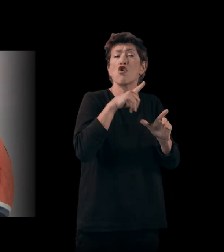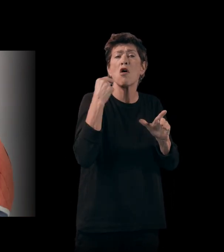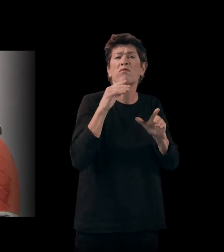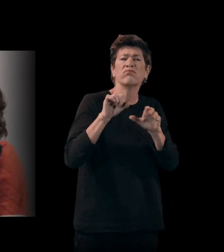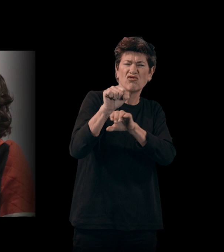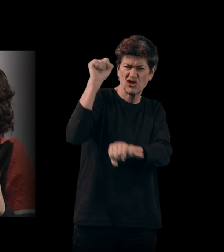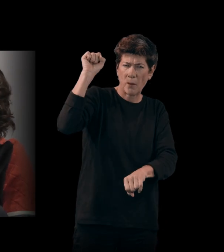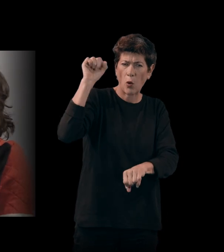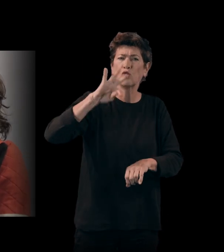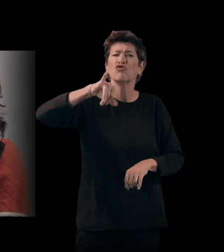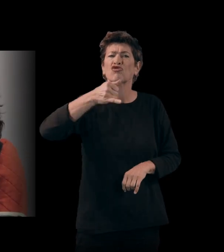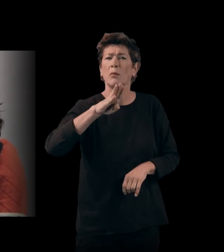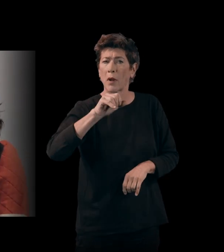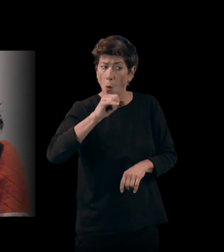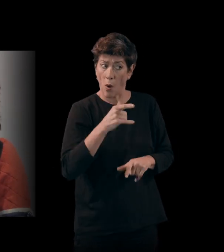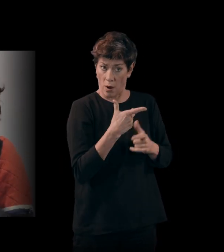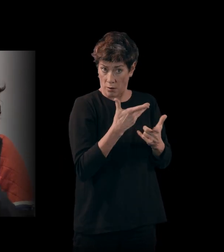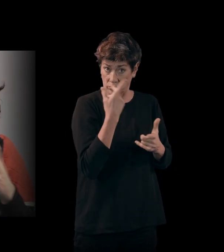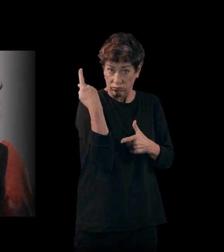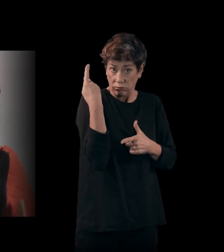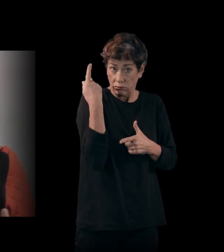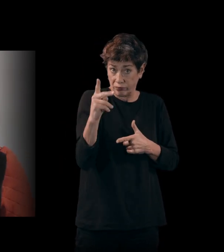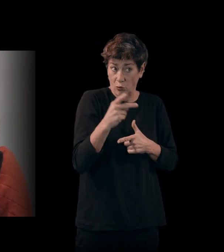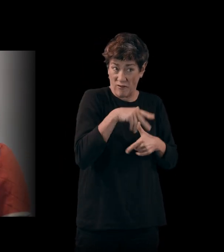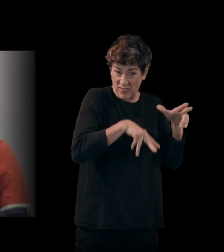Et on est passés devant les fameuses carcasses de .